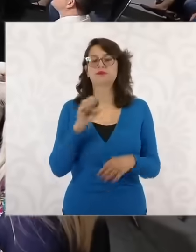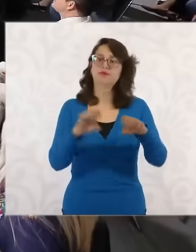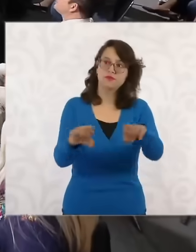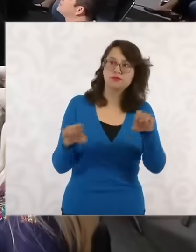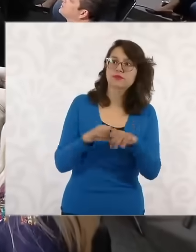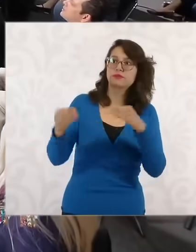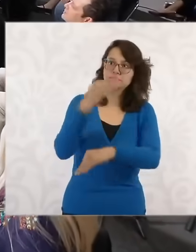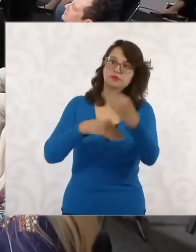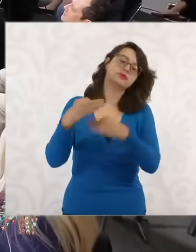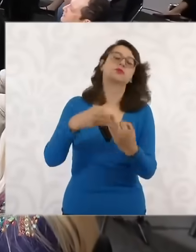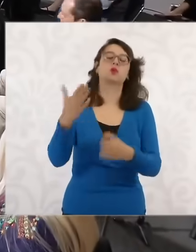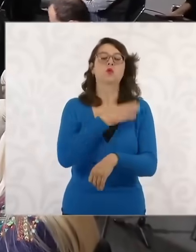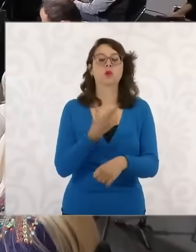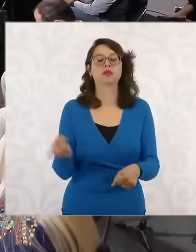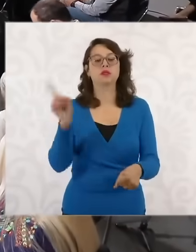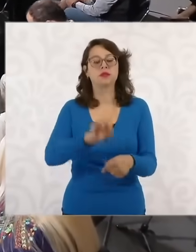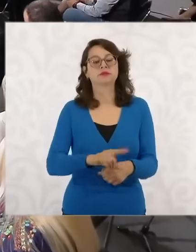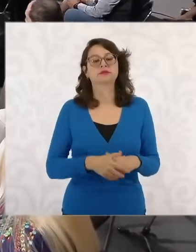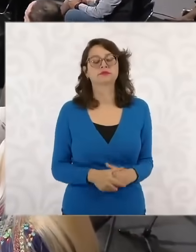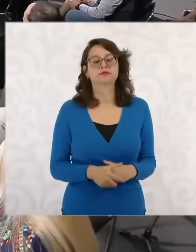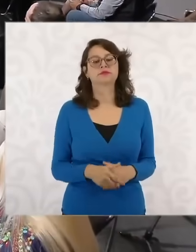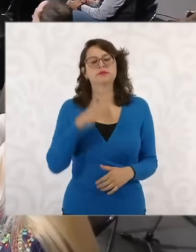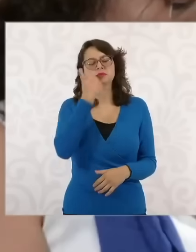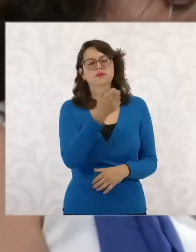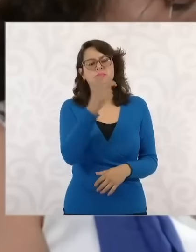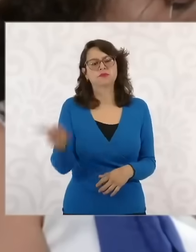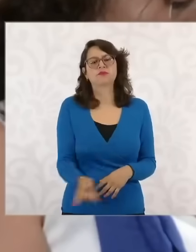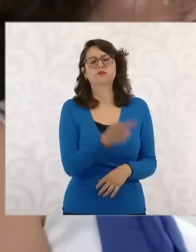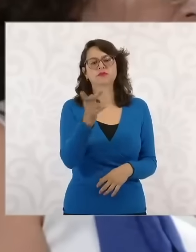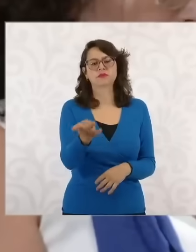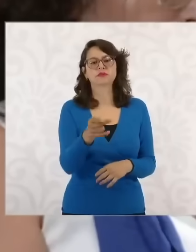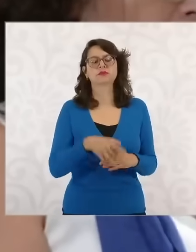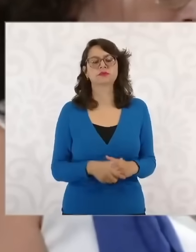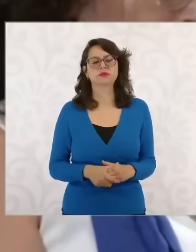algunas precisiones en torno al tema. ¿Cuáles son las sanciones que van a recibir estas empresas